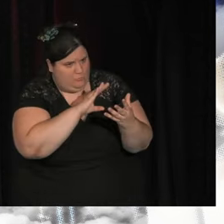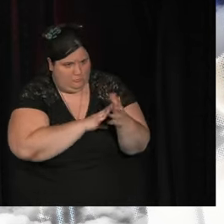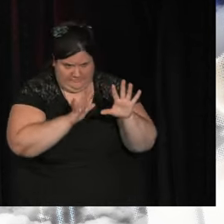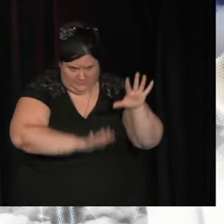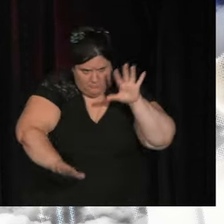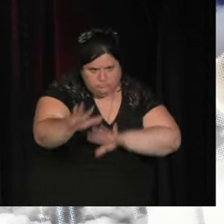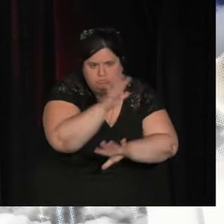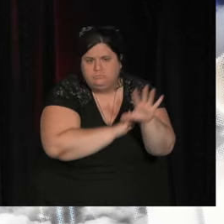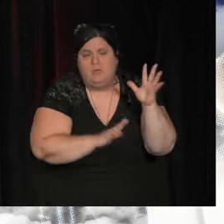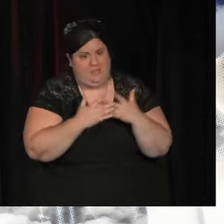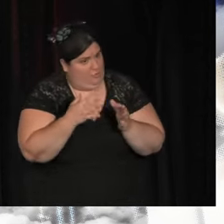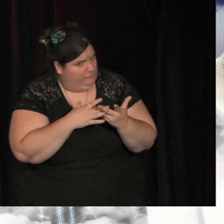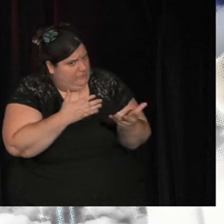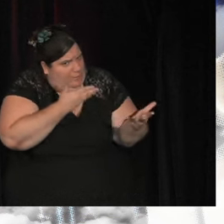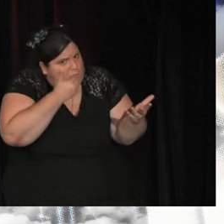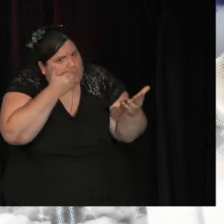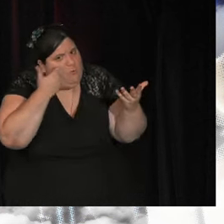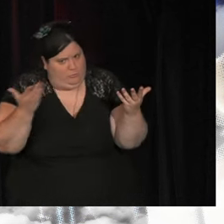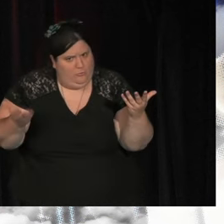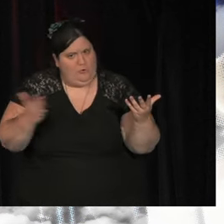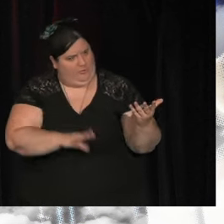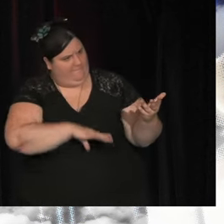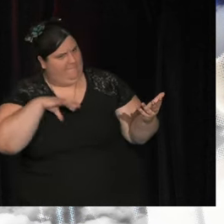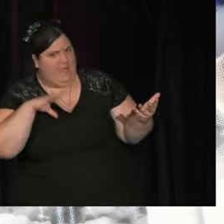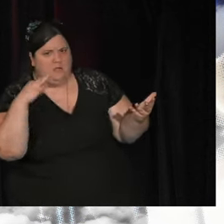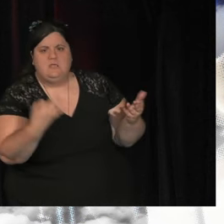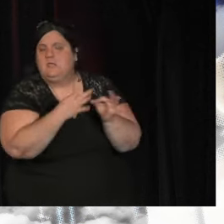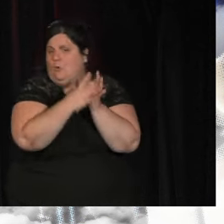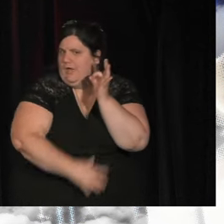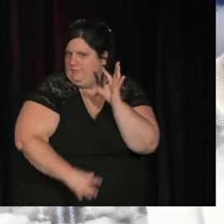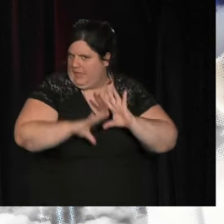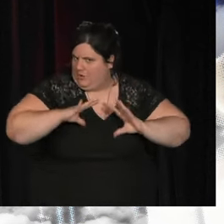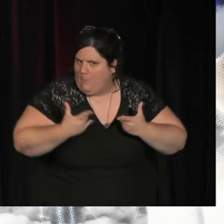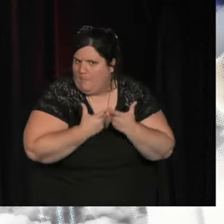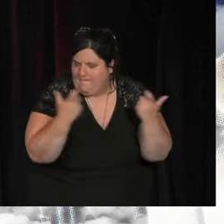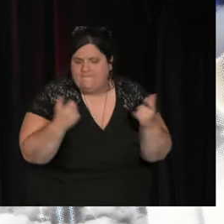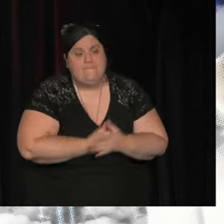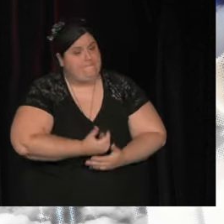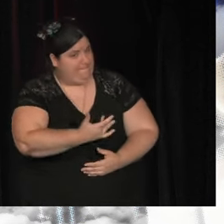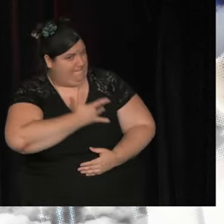parce qu'ils ont quand même réussi à obtenir des résultats, ils en sont relativement fiers. C'est assez intéressant, ils ont mis en place en gros deux gros systèmes.